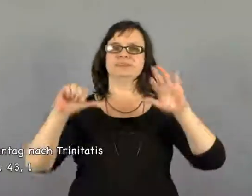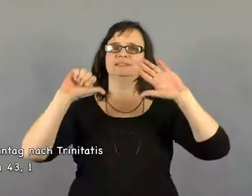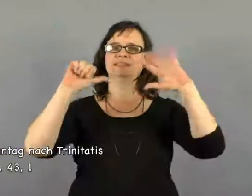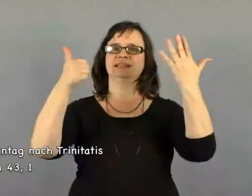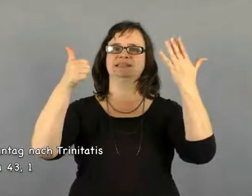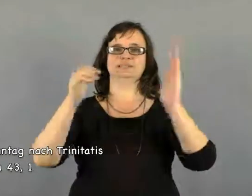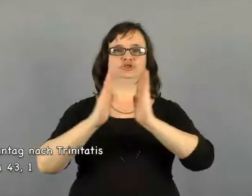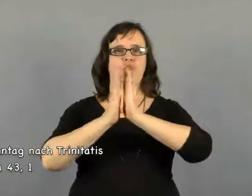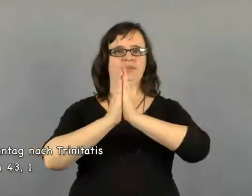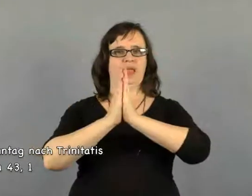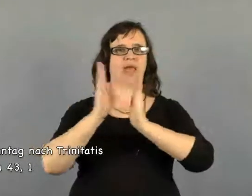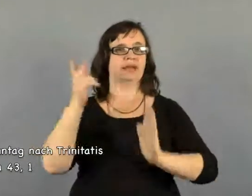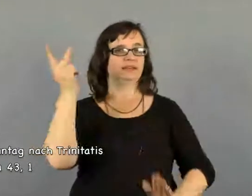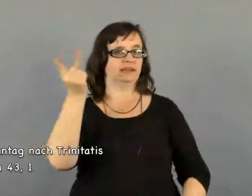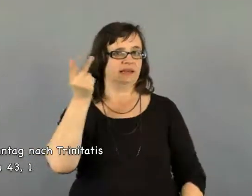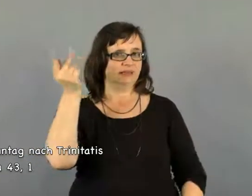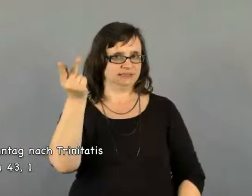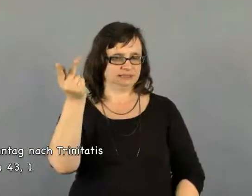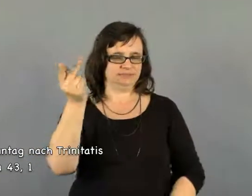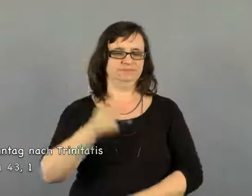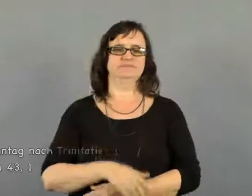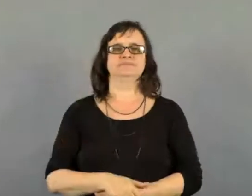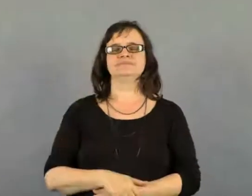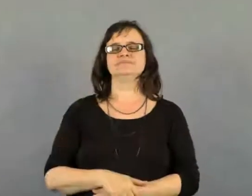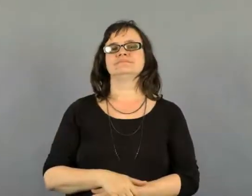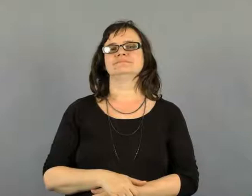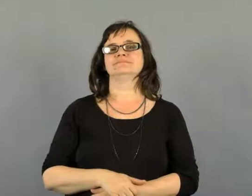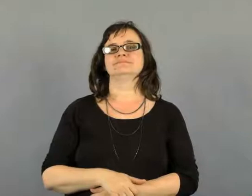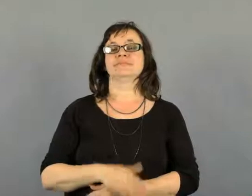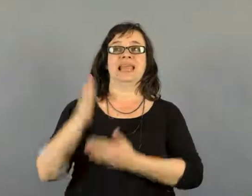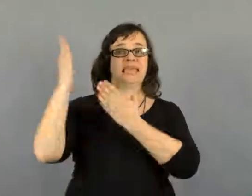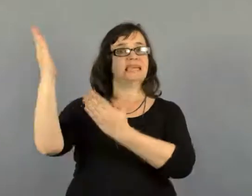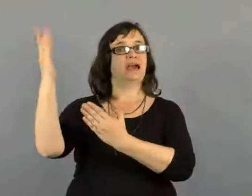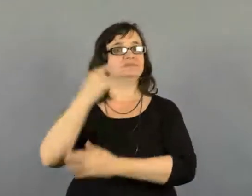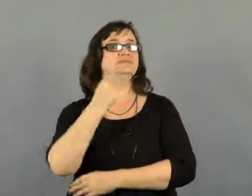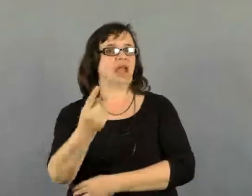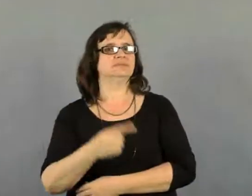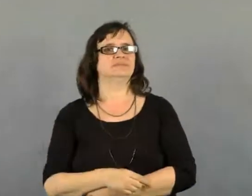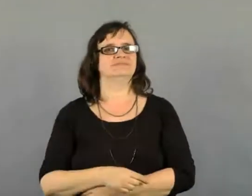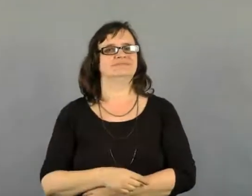6. Sonntag nach Trinitatis Gott sagt